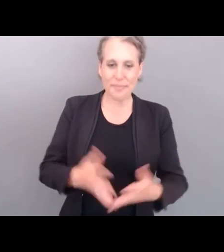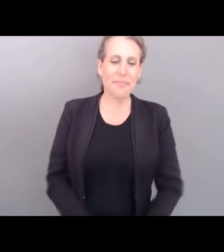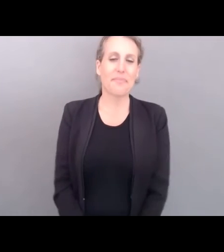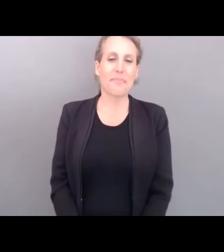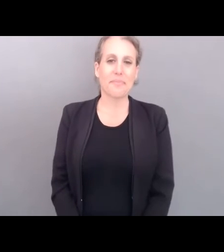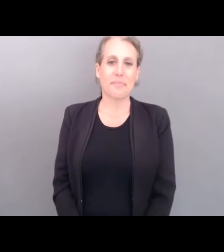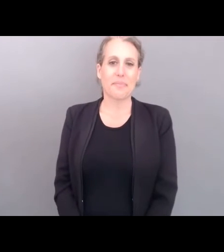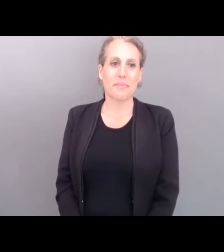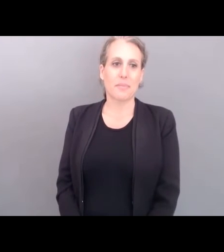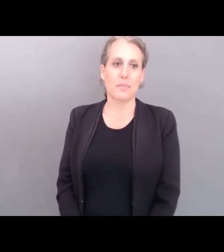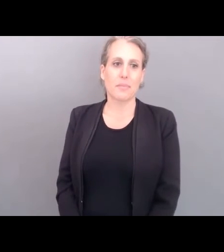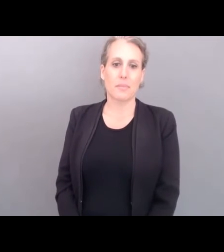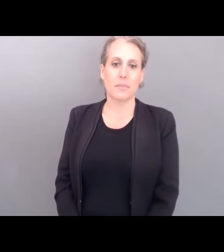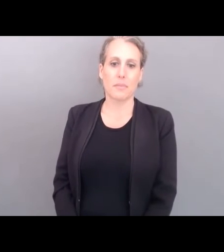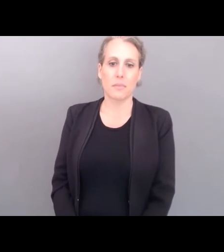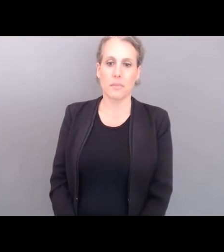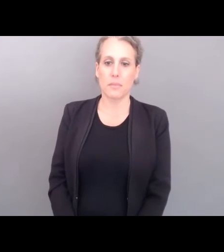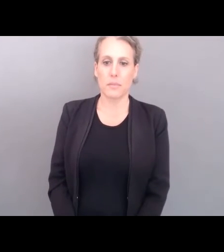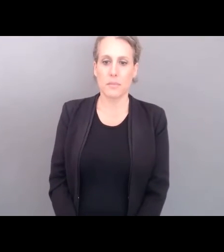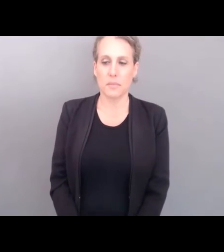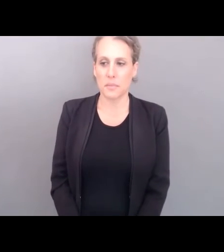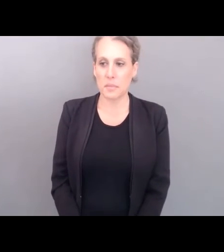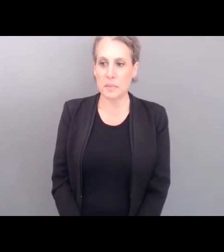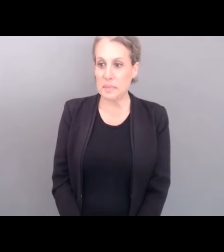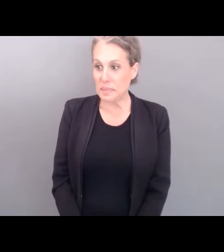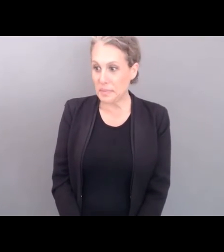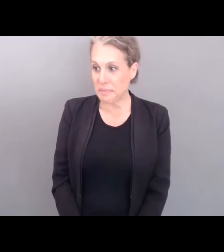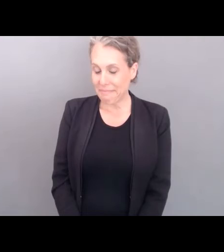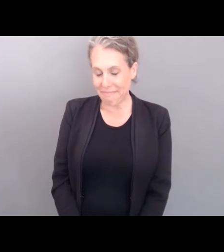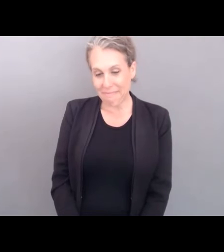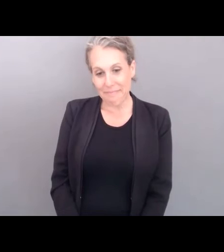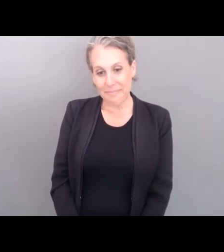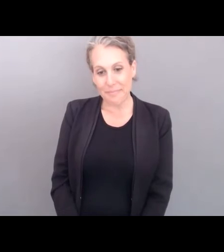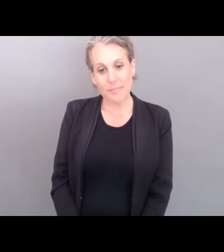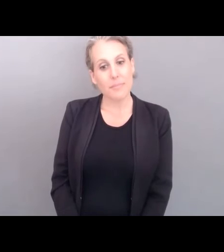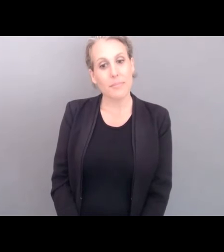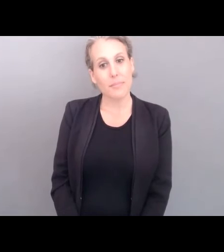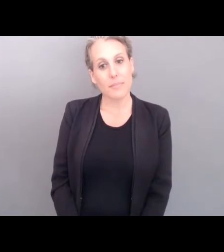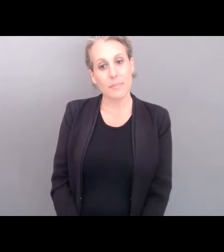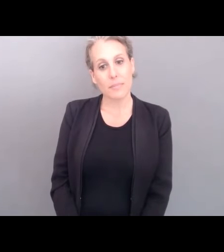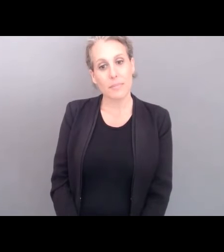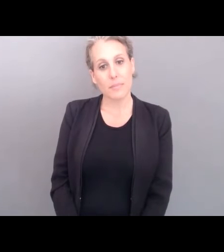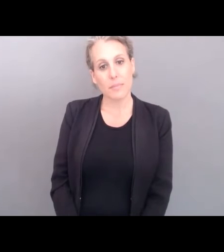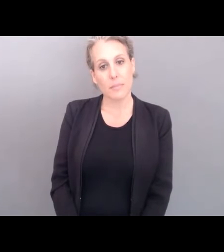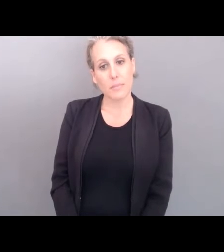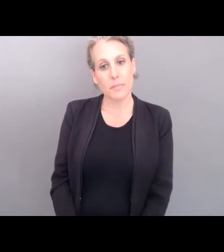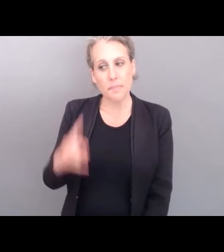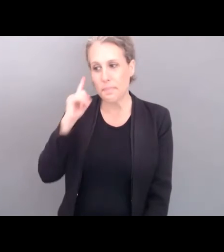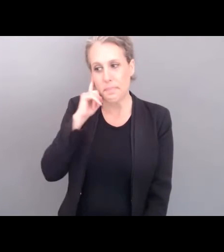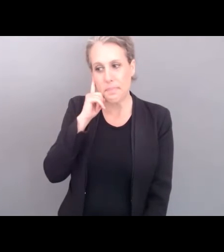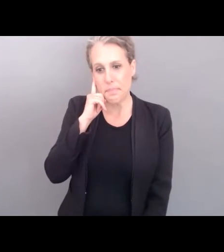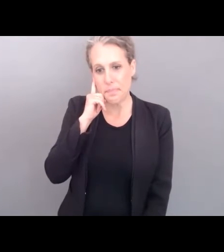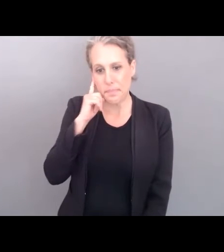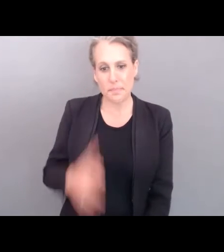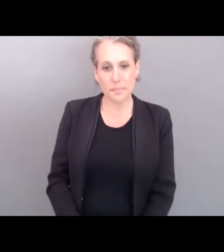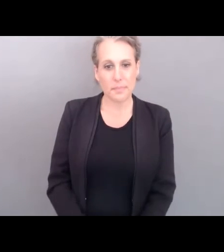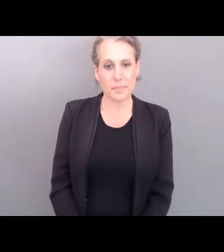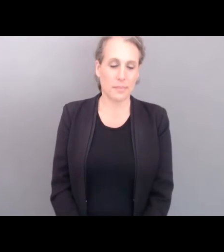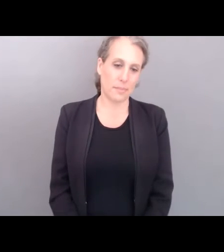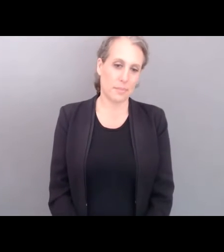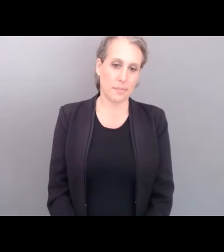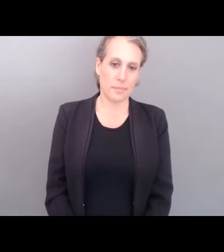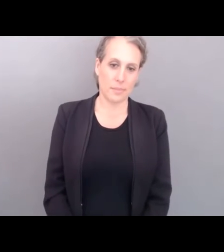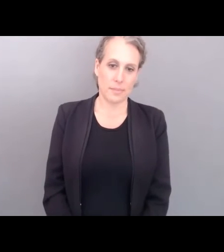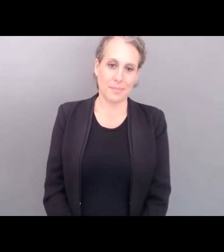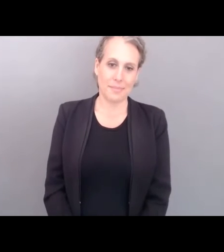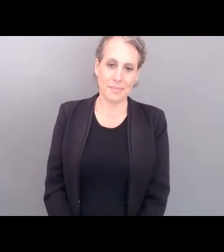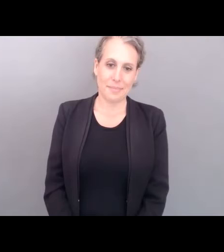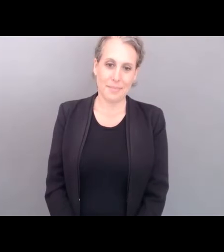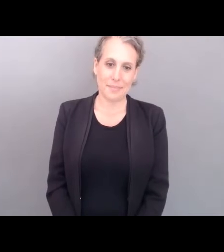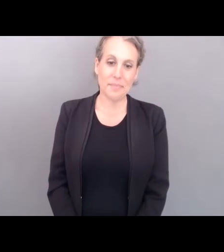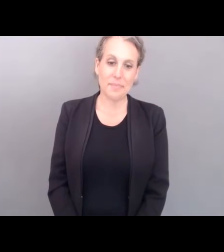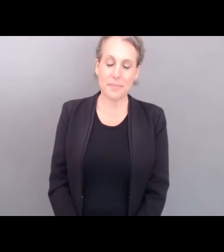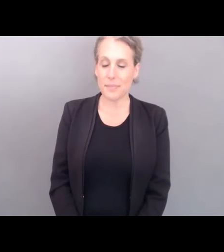Perfecto, Iftekhar, adelante.